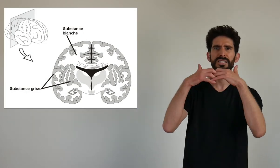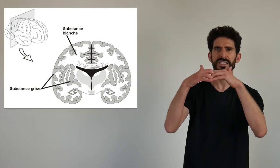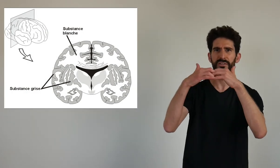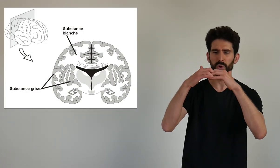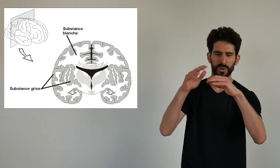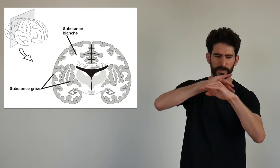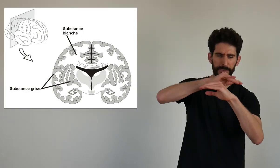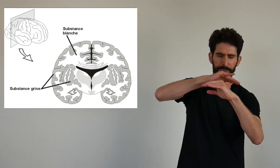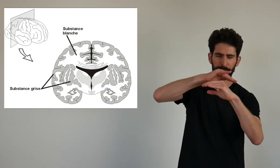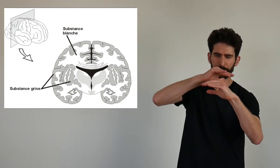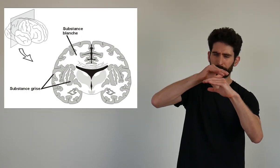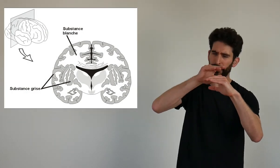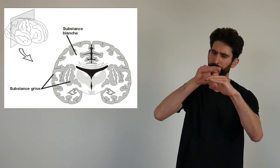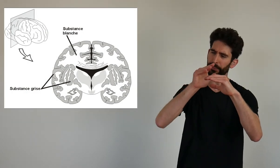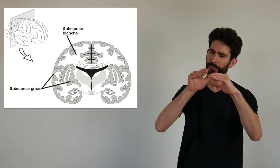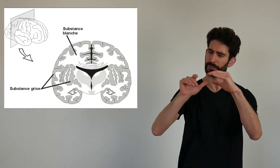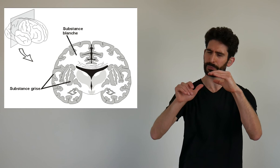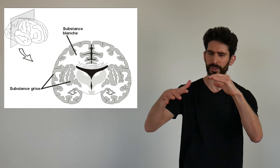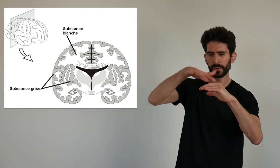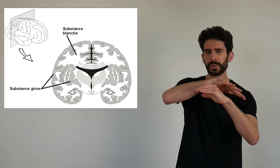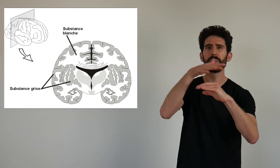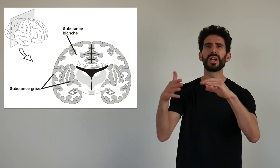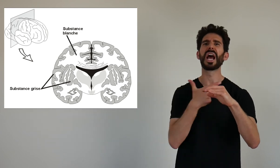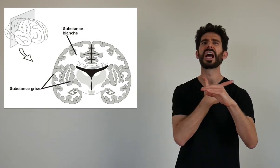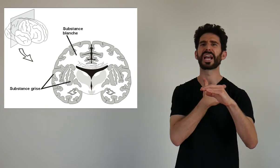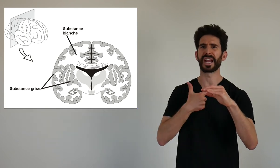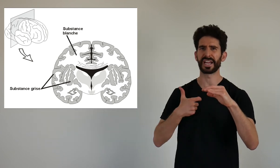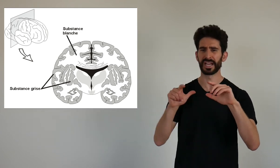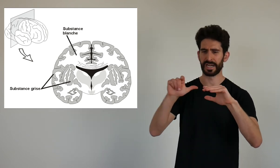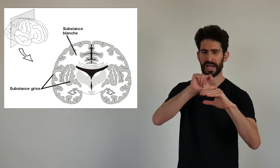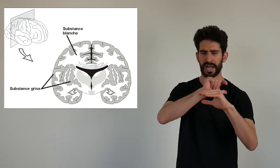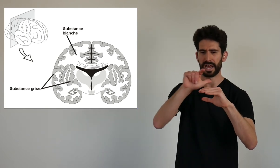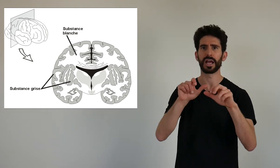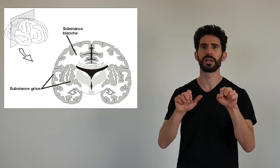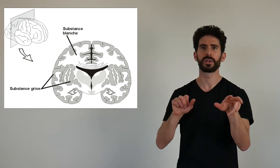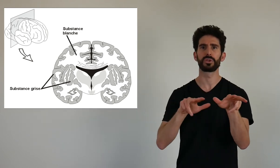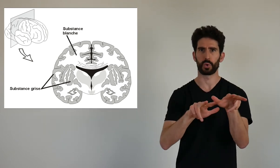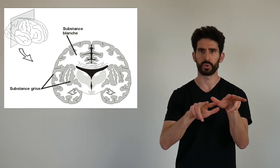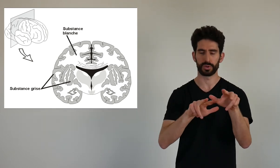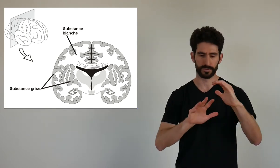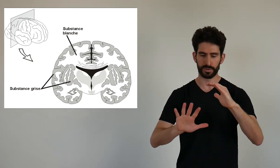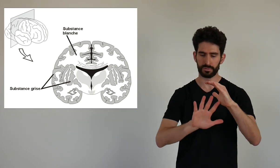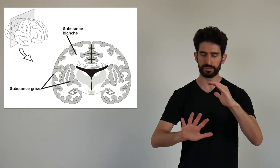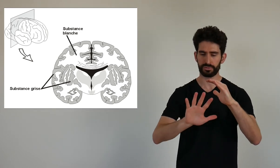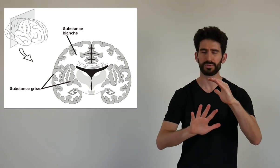A la surface du cerveau se trouve la substance grise qui regroupe les neurones. Au centre du cerveau,